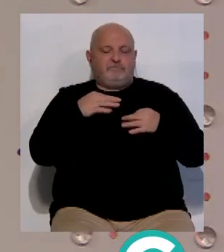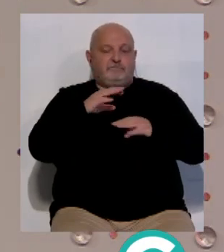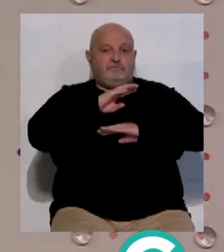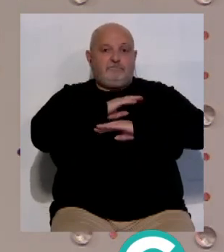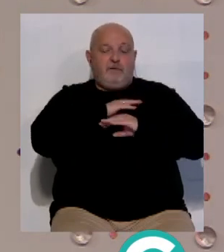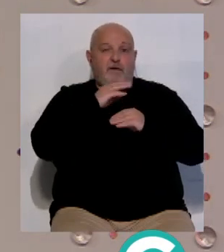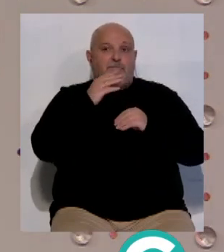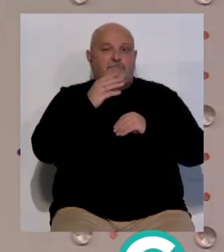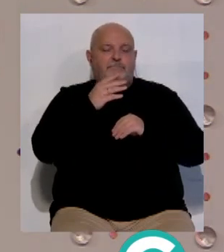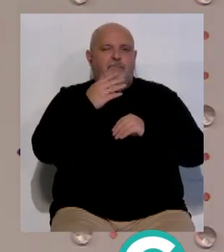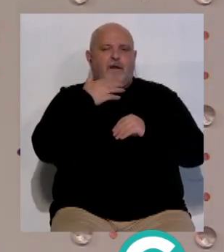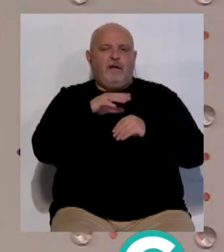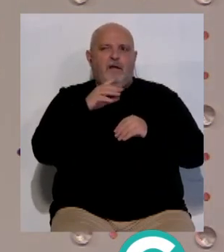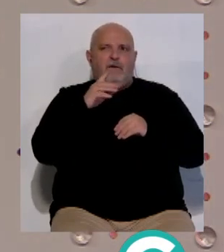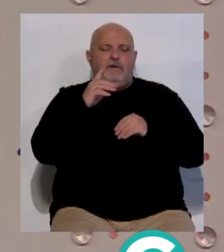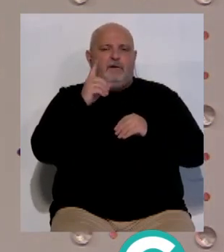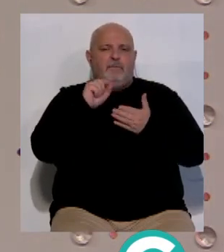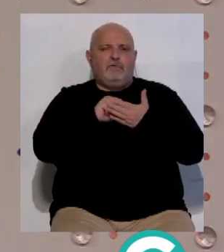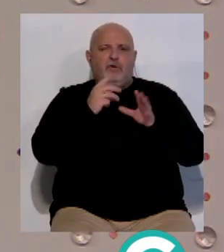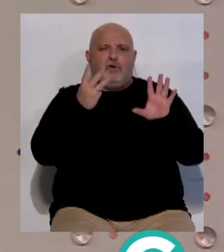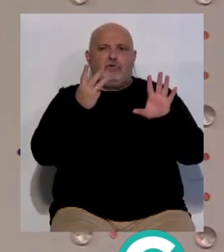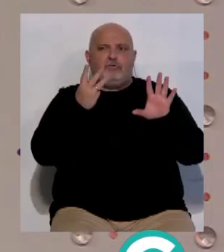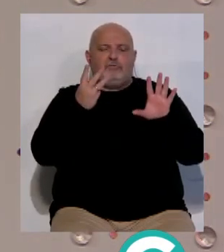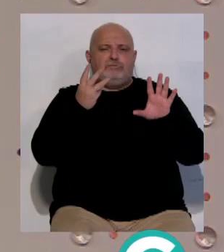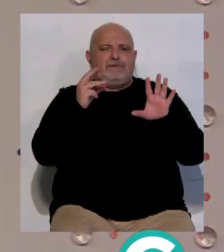cuando pierden prácticamente se la saquen en el minuto 80 para que no haya ningún tipo de problema